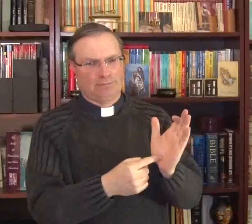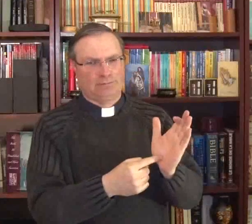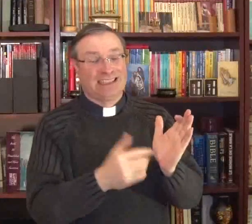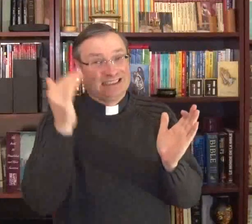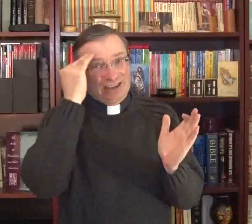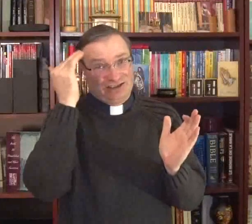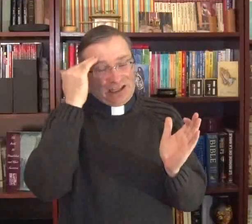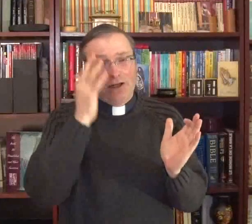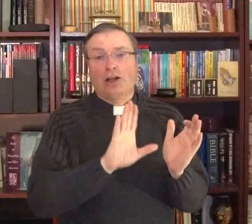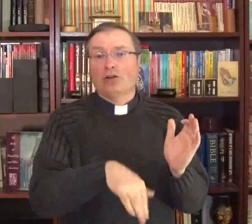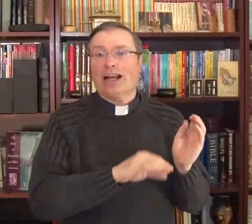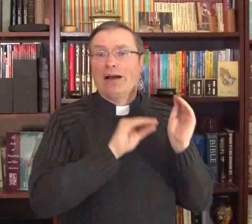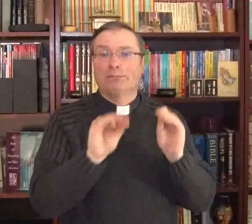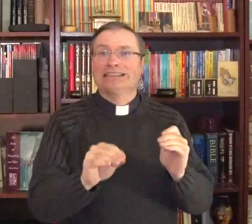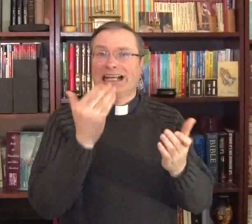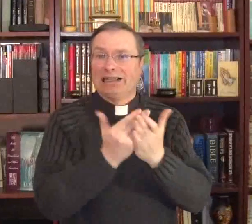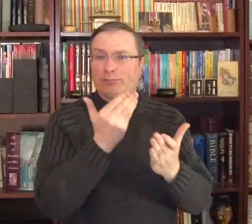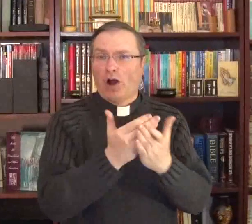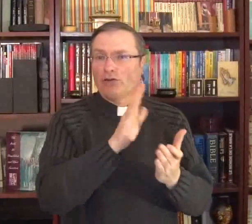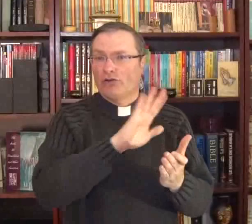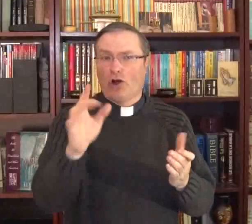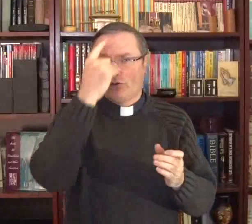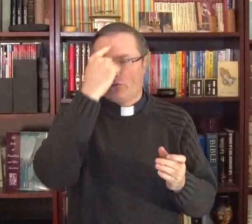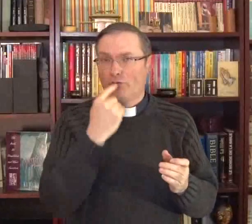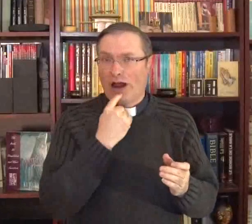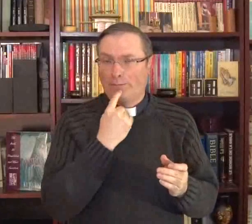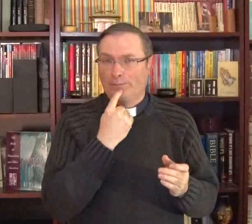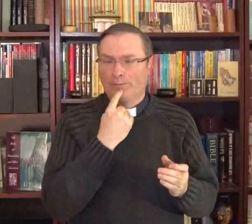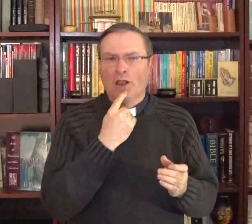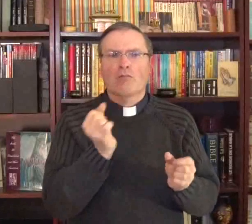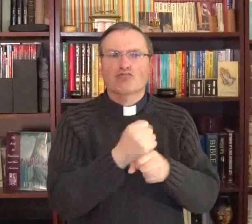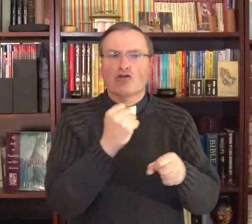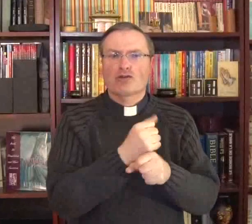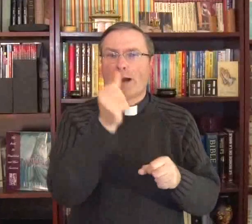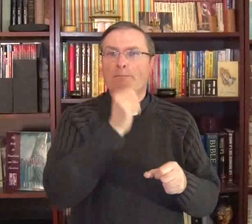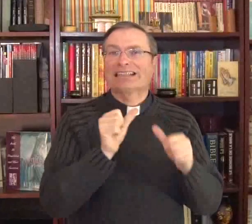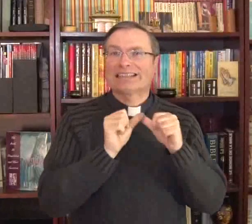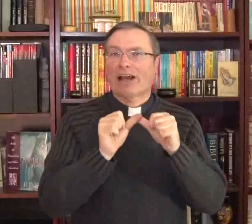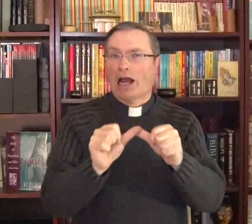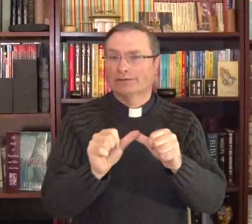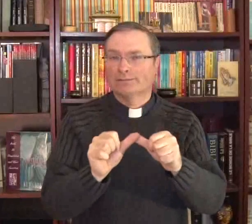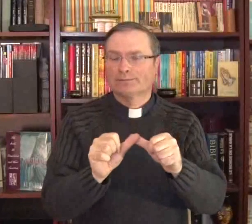sachant que la mise à l'épreuve de votre foi produit la persévérance.